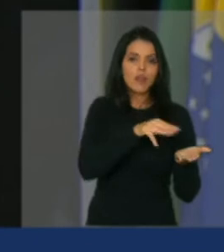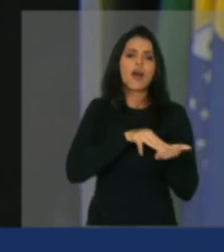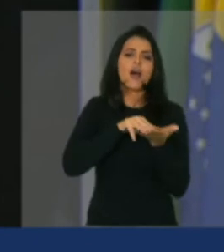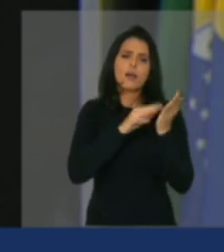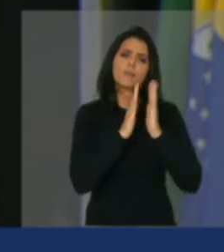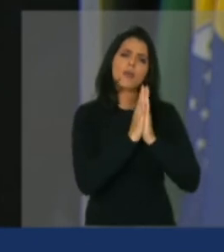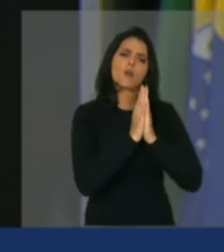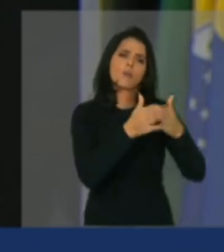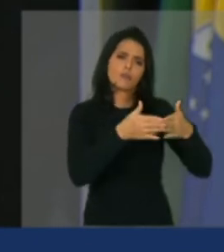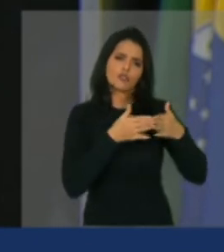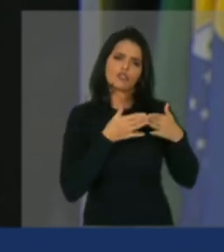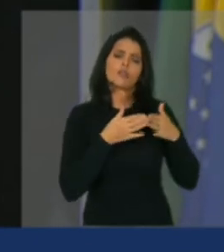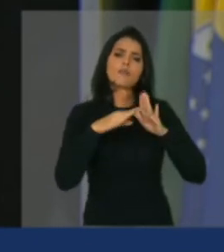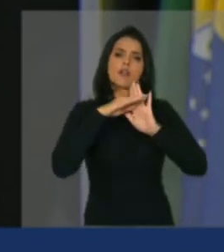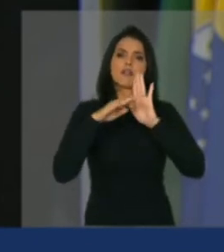DE APELO, E TAMBÉM, SERC CERQUINHO QUE TAMBÉM FIZERAM